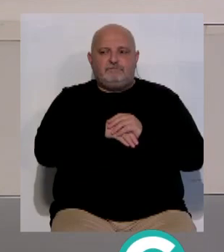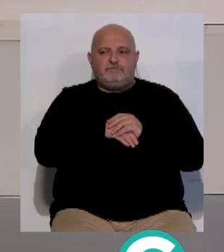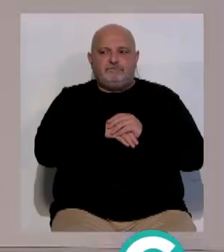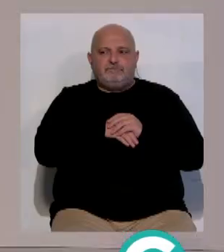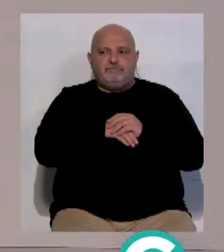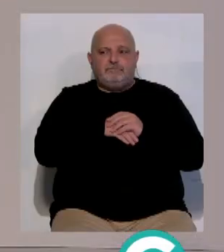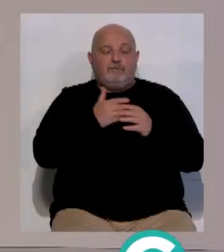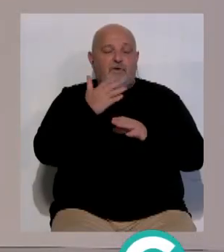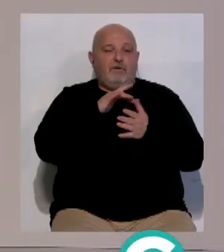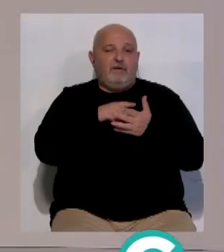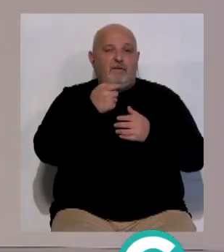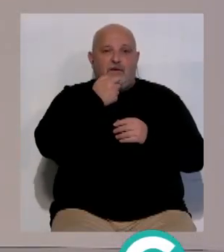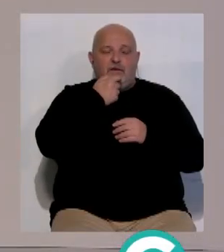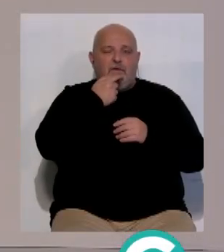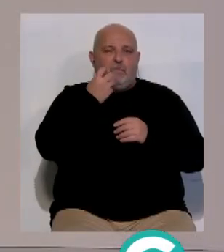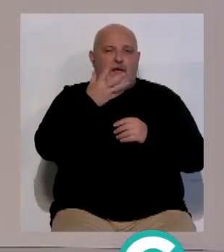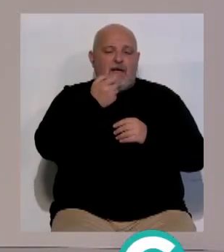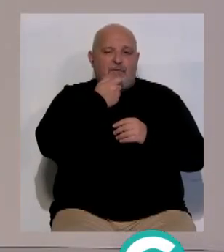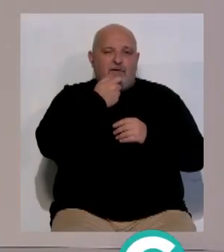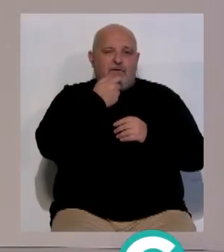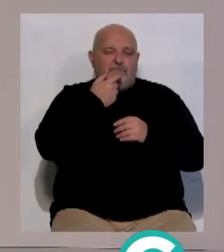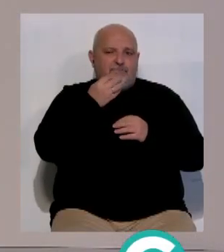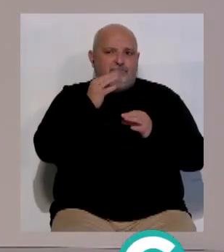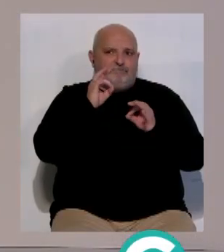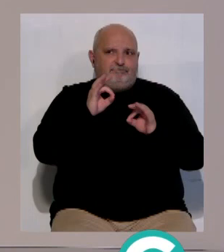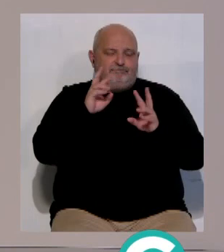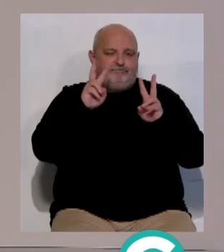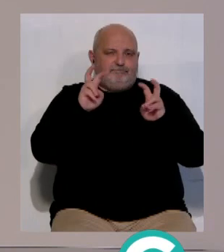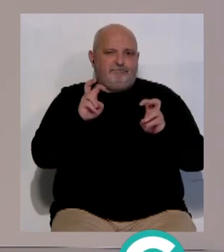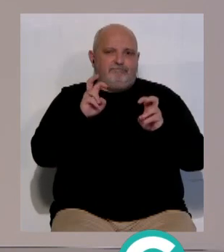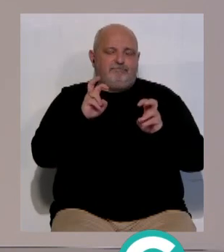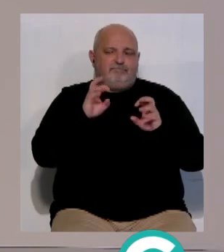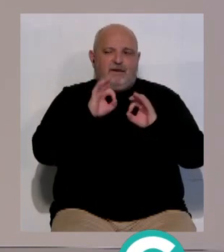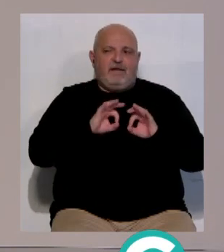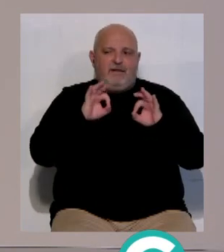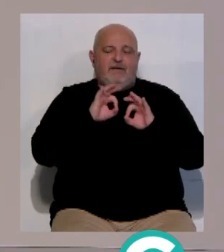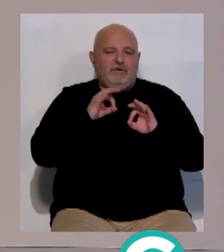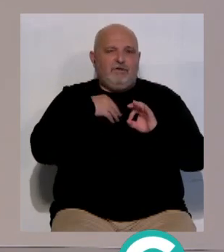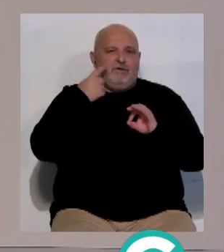dije el otro día que Gil Manzano era buen árbitro Y no y no y no me bajo del burro yo o sea Gil